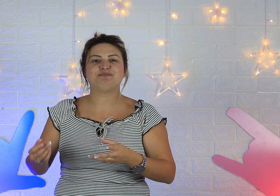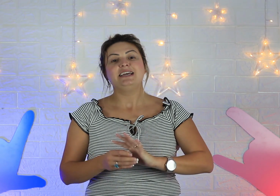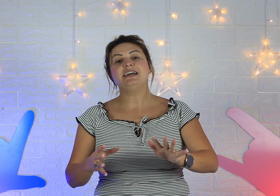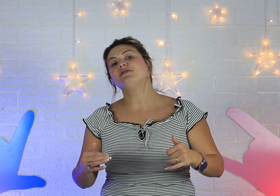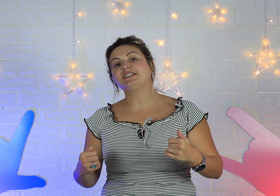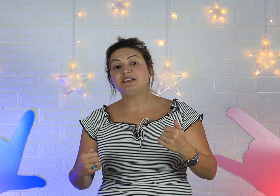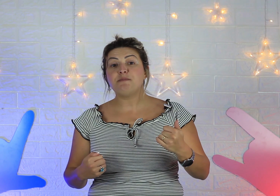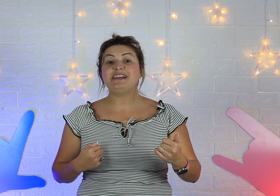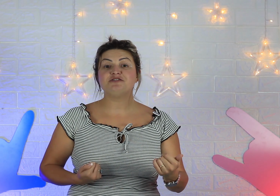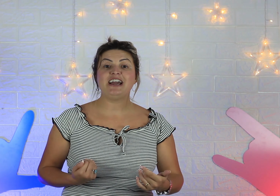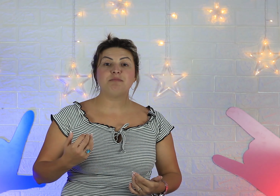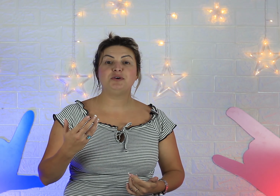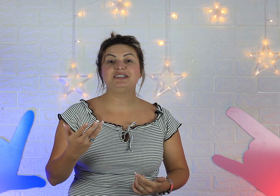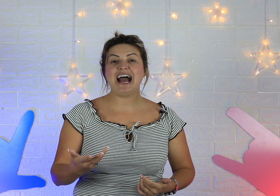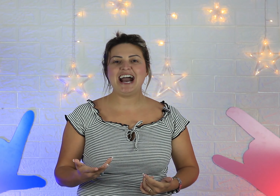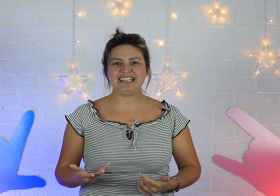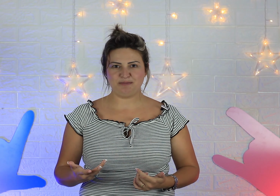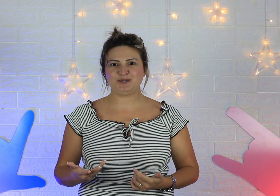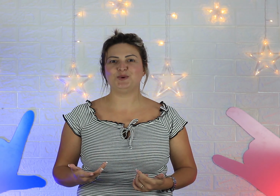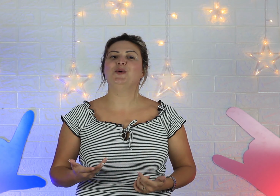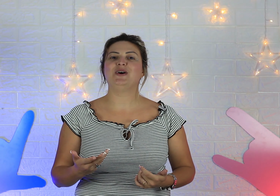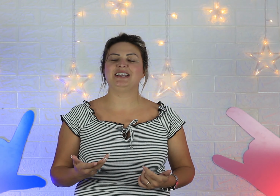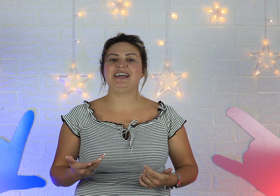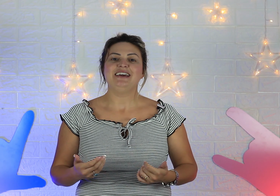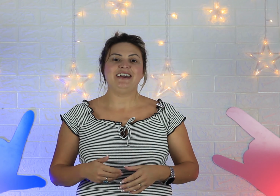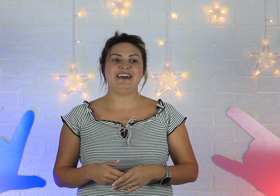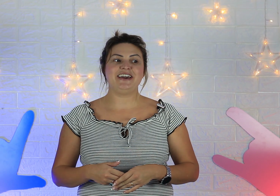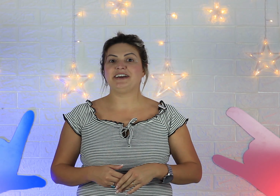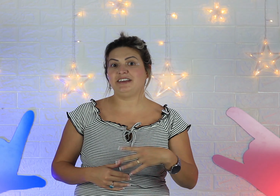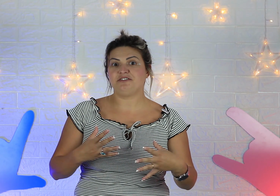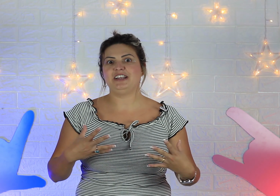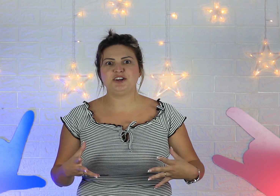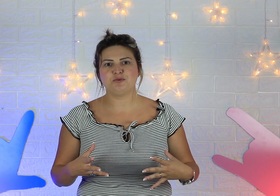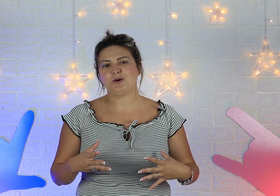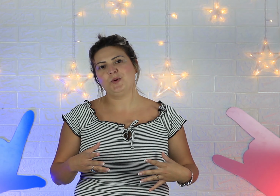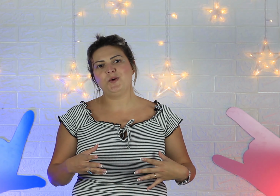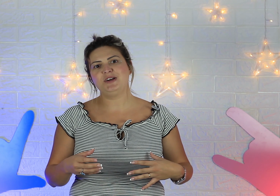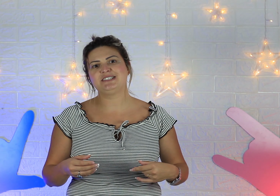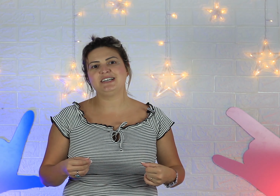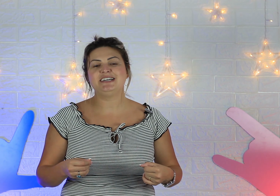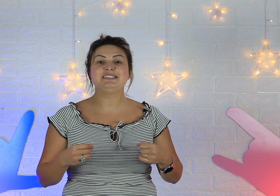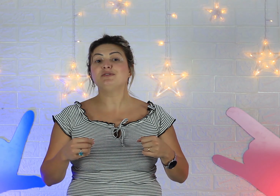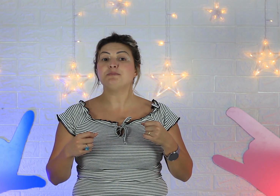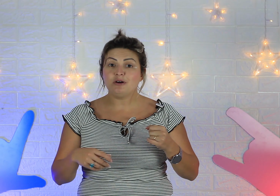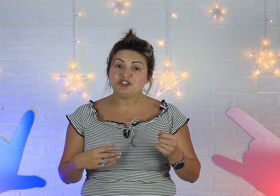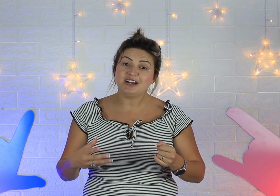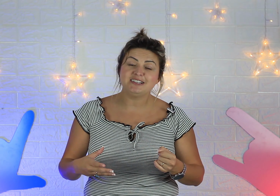local aí você de repente vai abordar essa pessoa né é querer falar alguma coisa então você pode